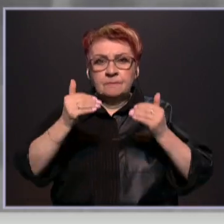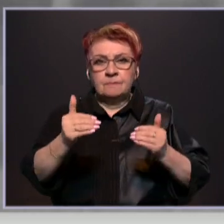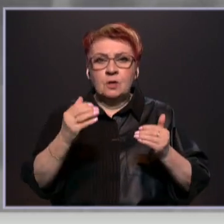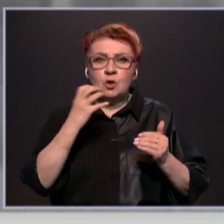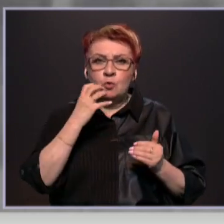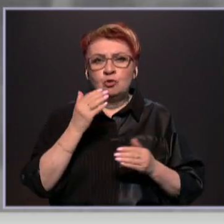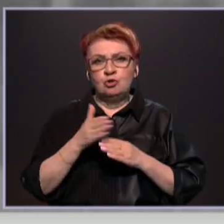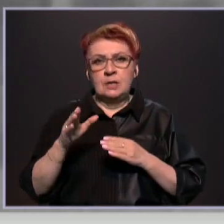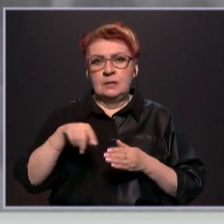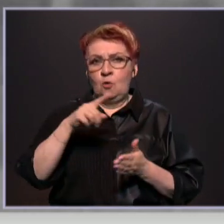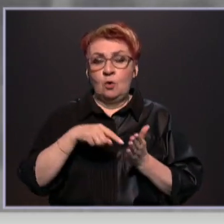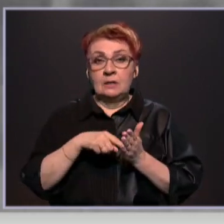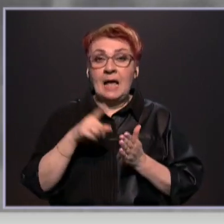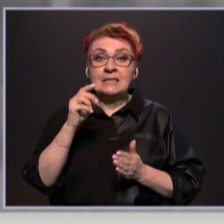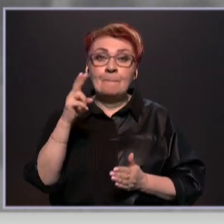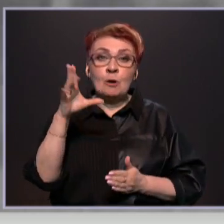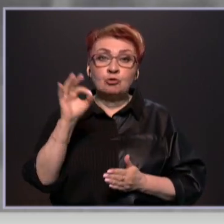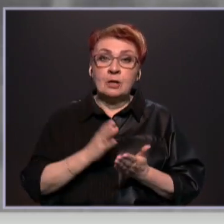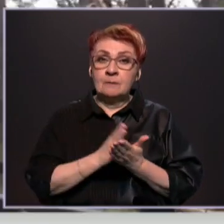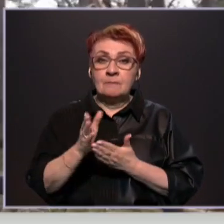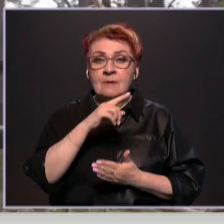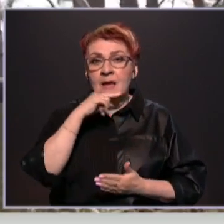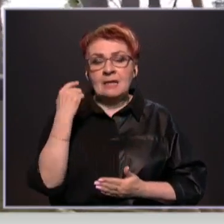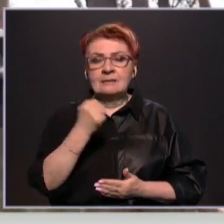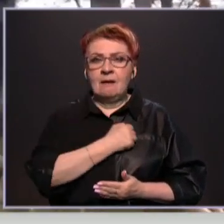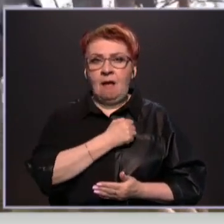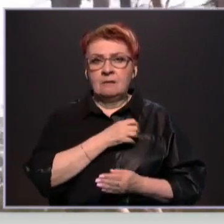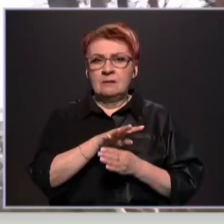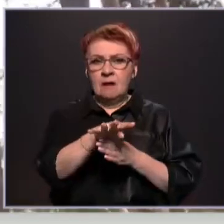тем временем на запорожском направлении российской артиллерия наносит удары по